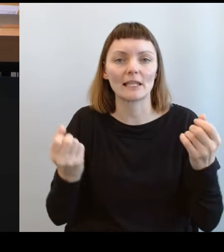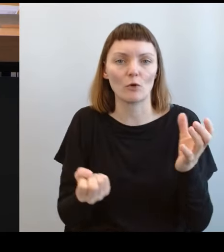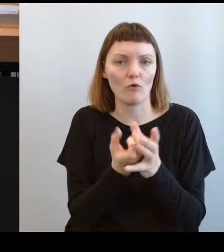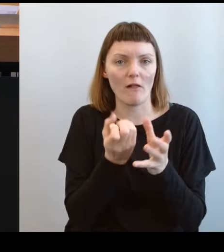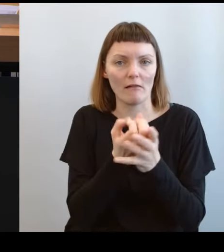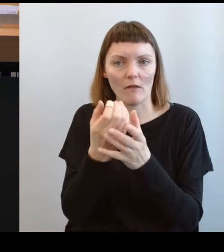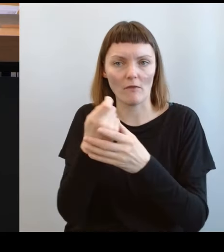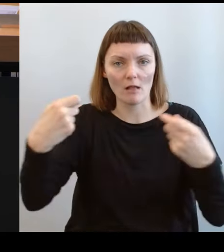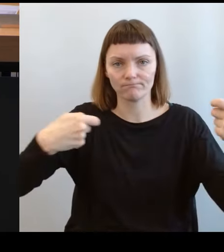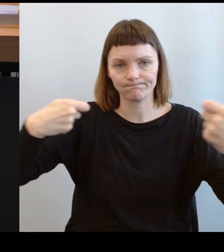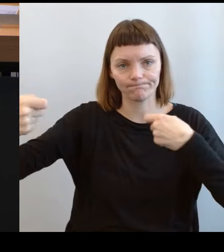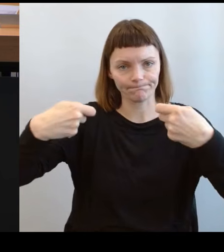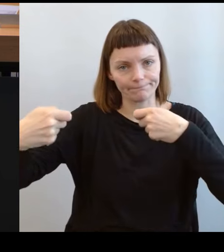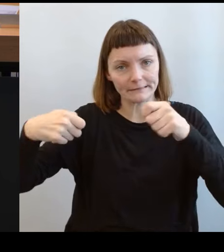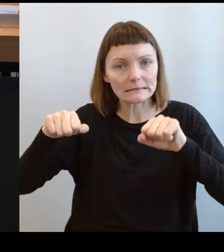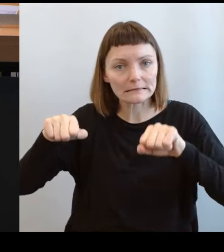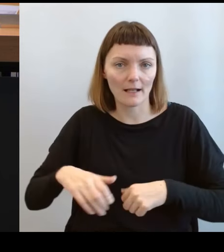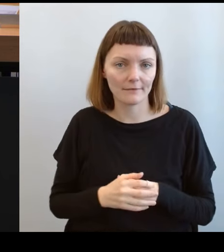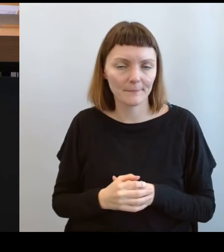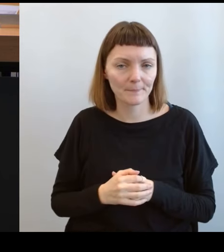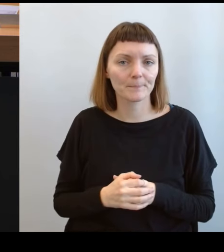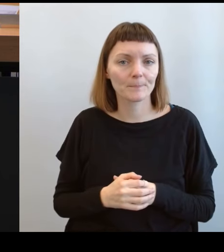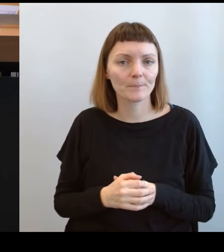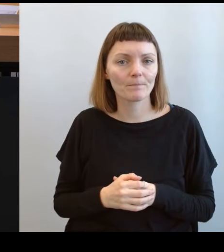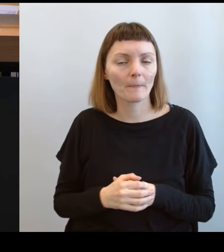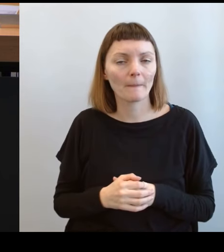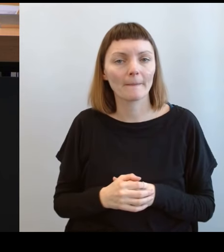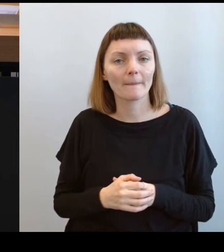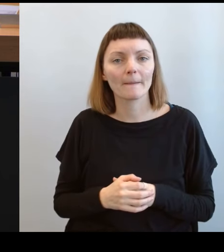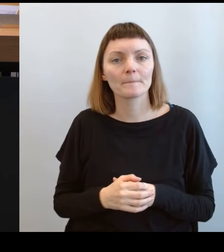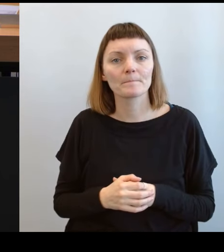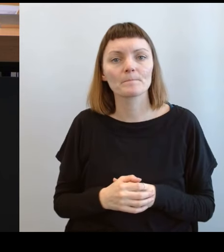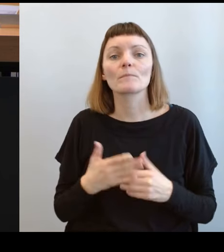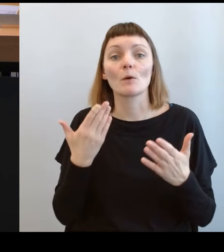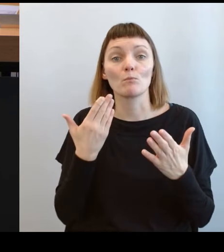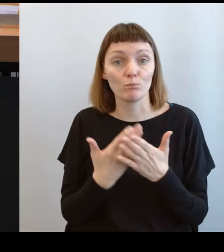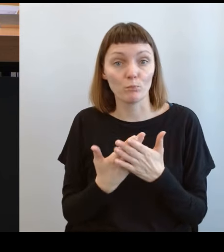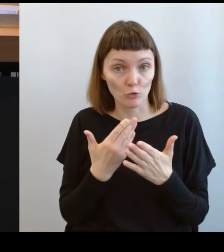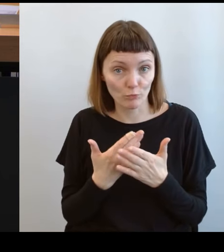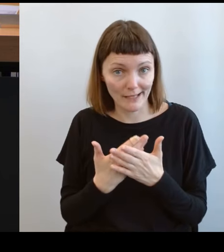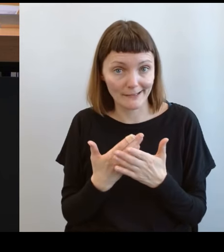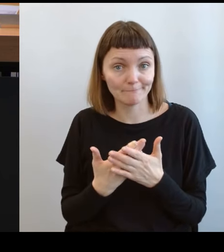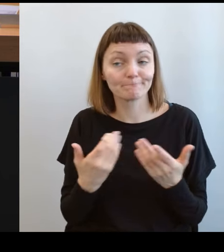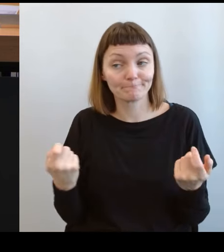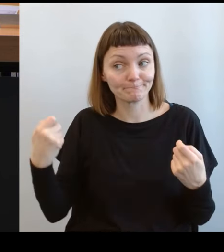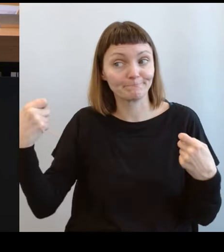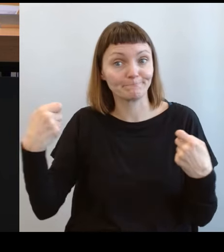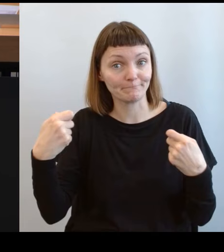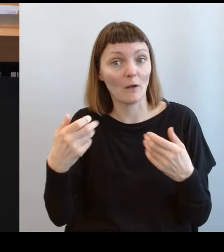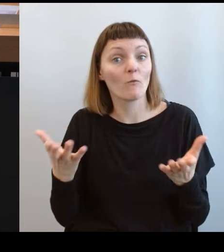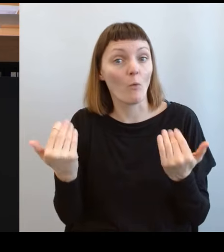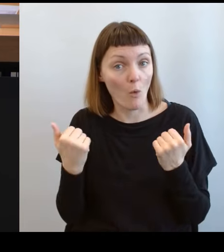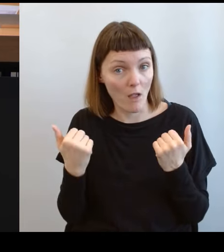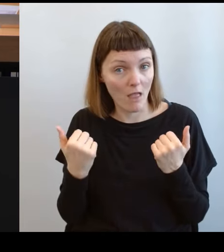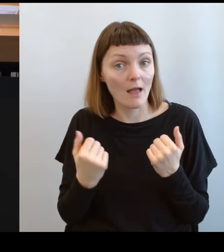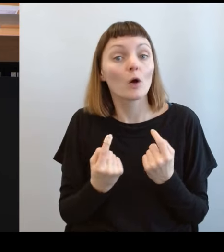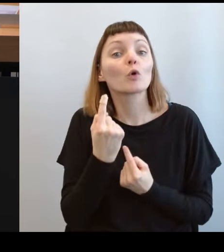Eine dieser Finanzierungsquellen, die die Grünen in ihrem Antrag richtigerweise benennen, ist die Ausbildungsplatzumlage.